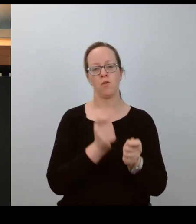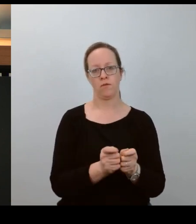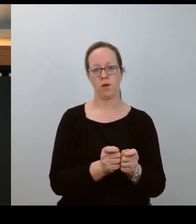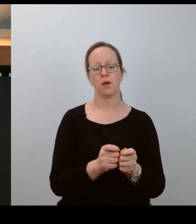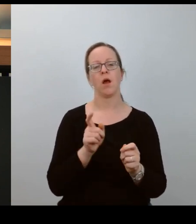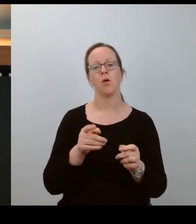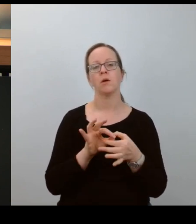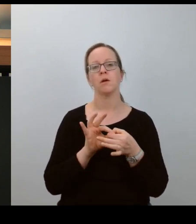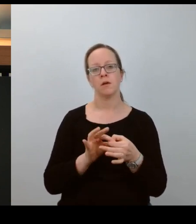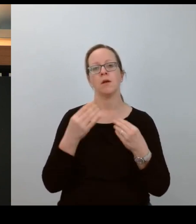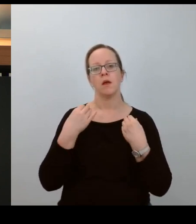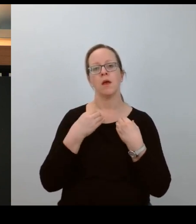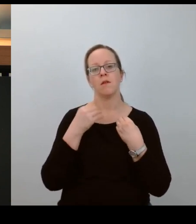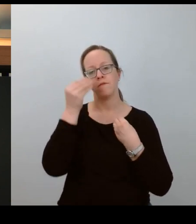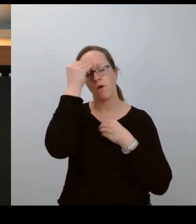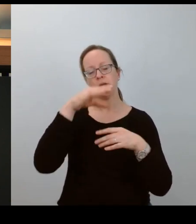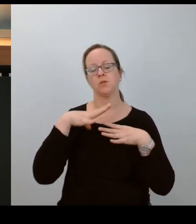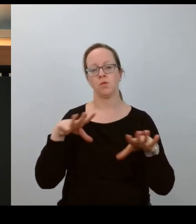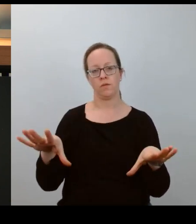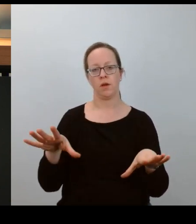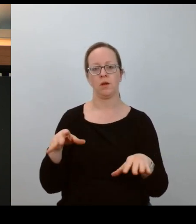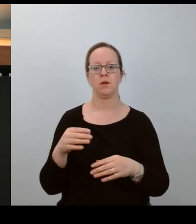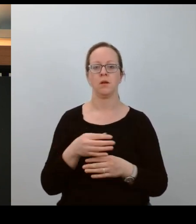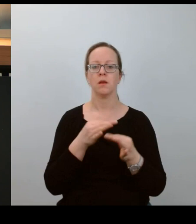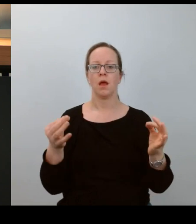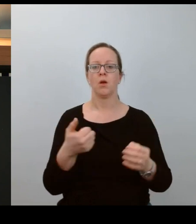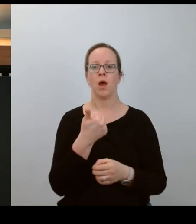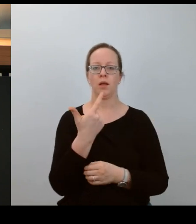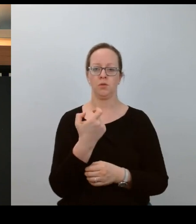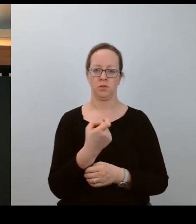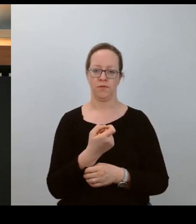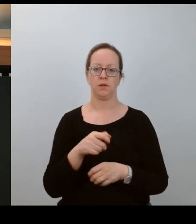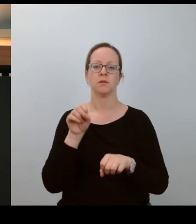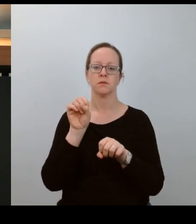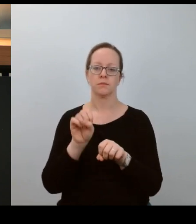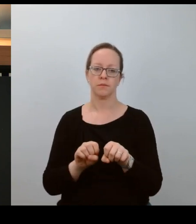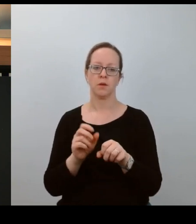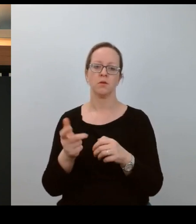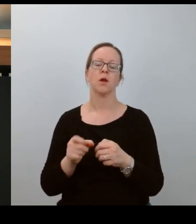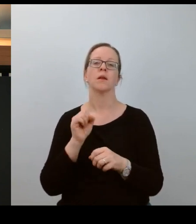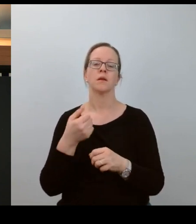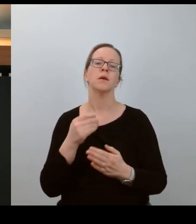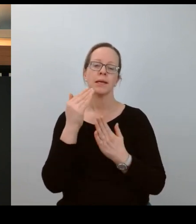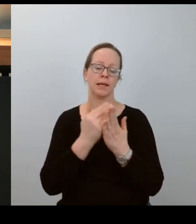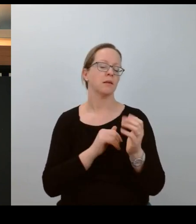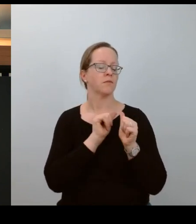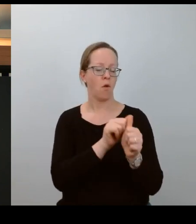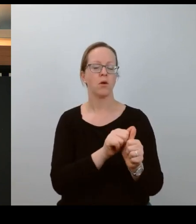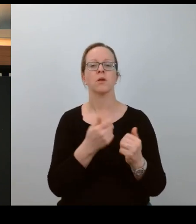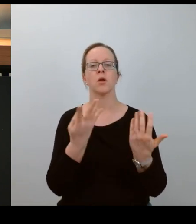So wurde die Stelle mit Ablauf des 27. Oktober 2021 verkannt. Ein Armutszeugnis